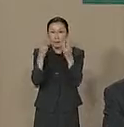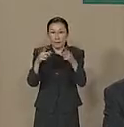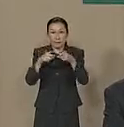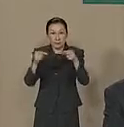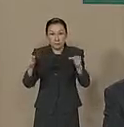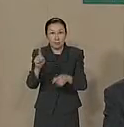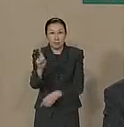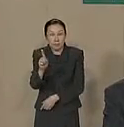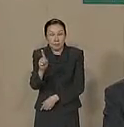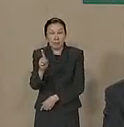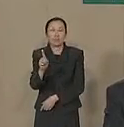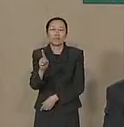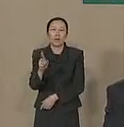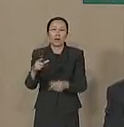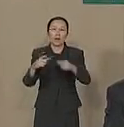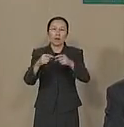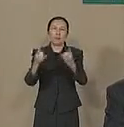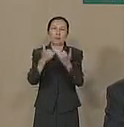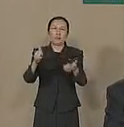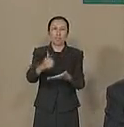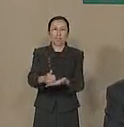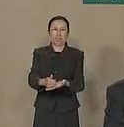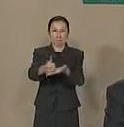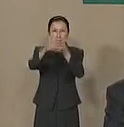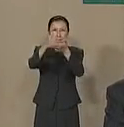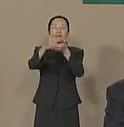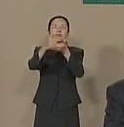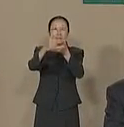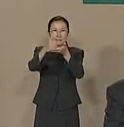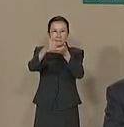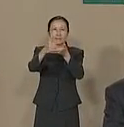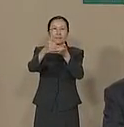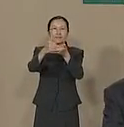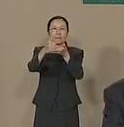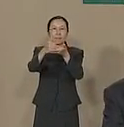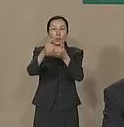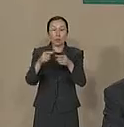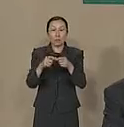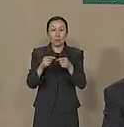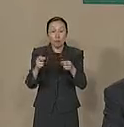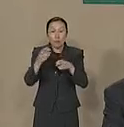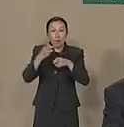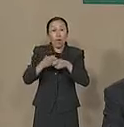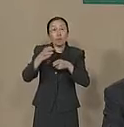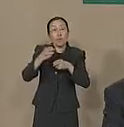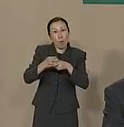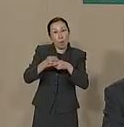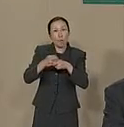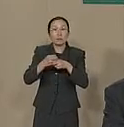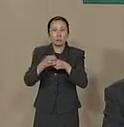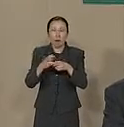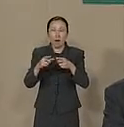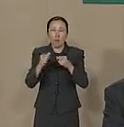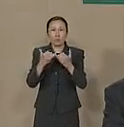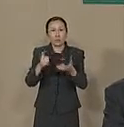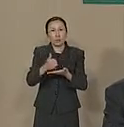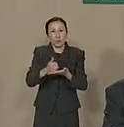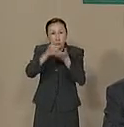一言で言えば 国民が主人公の 日本です 日本国憲法には 国民主権と 書いてありますね